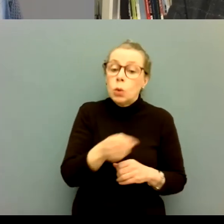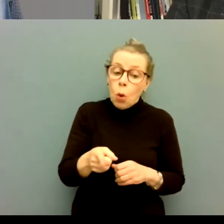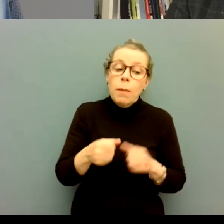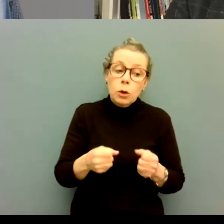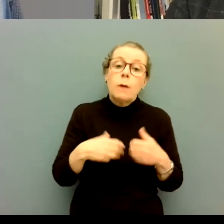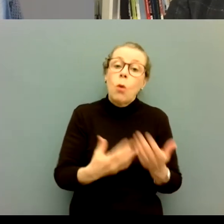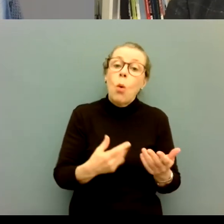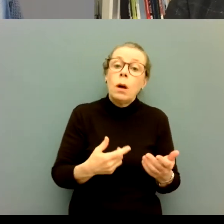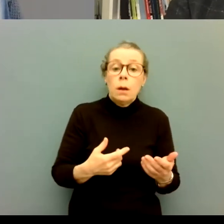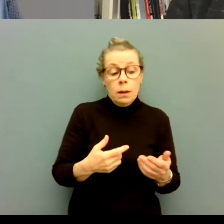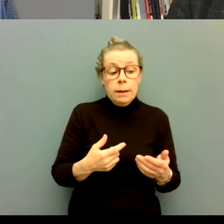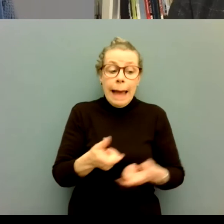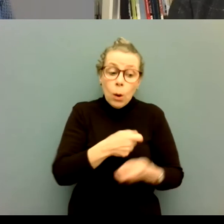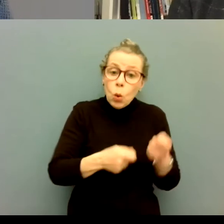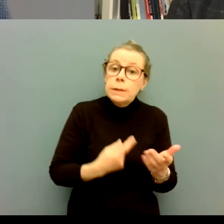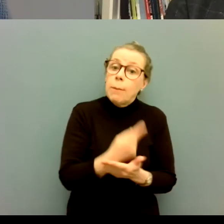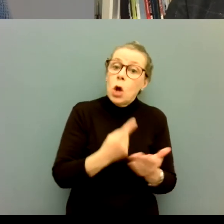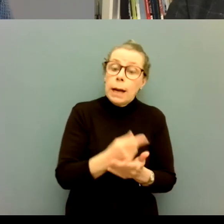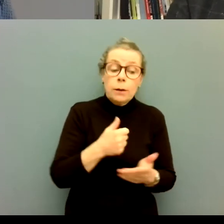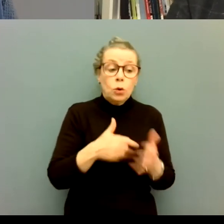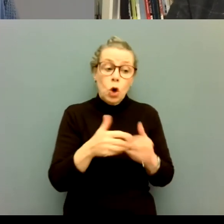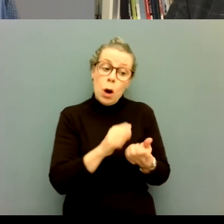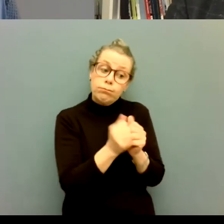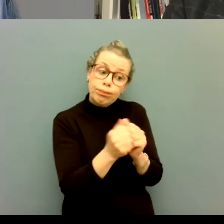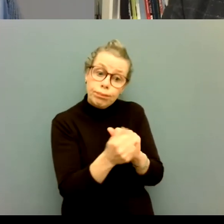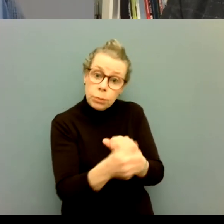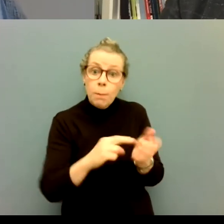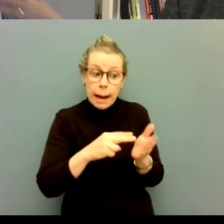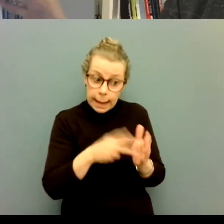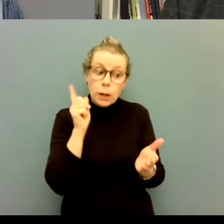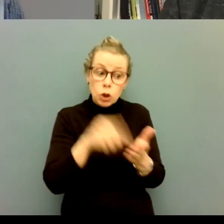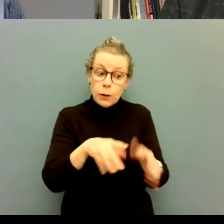få ekonomiska möjligheter att bygga om och så vidare.